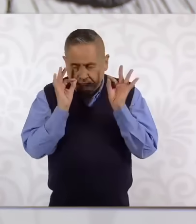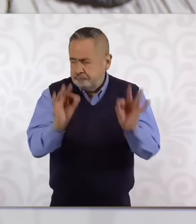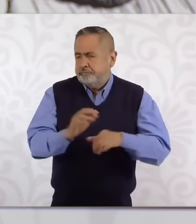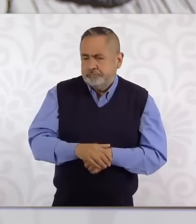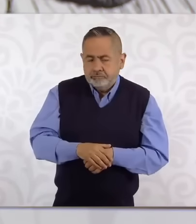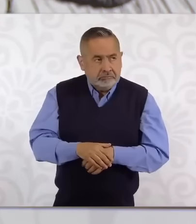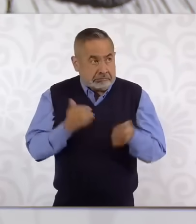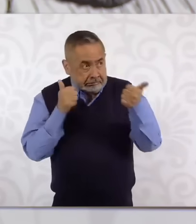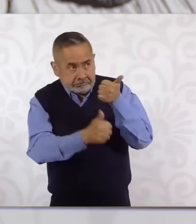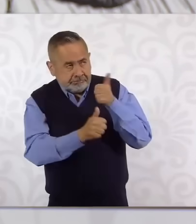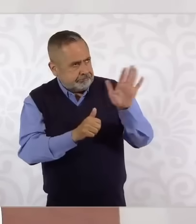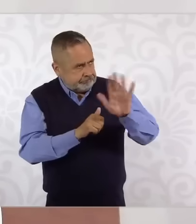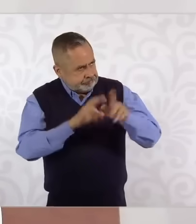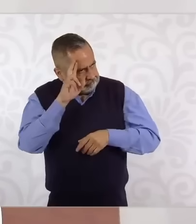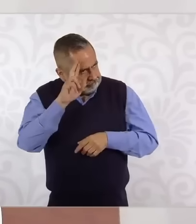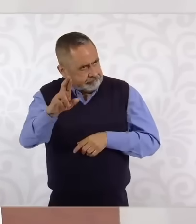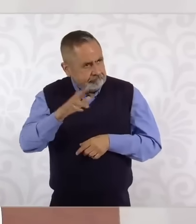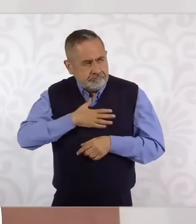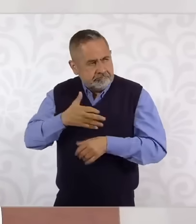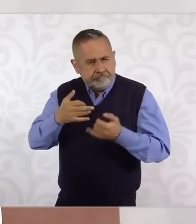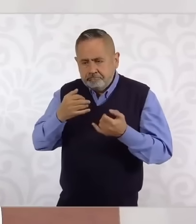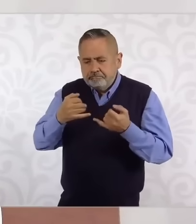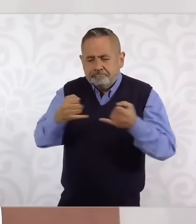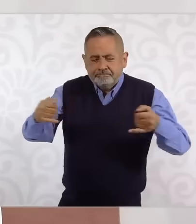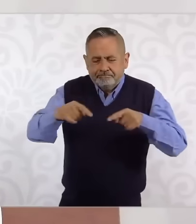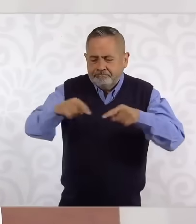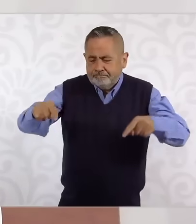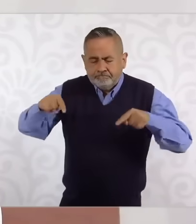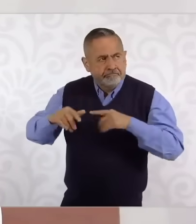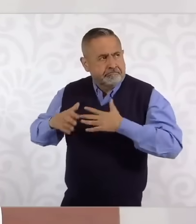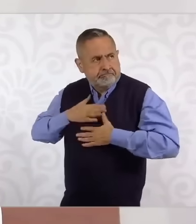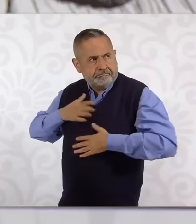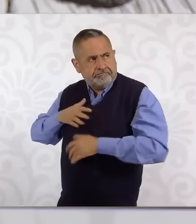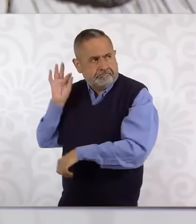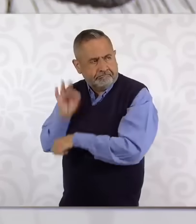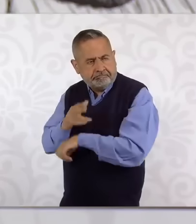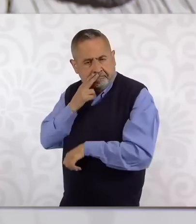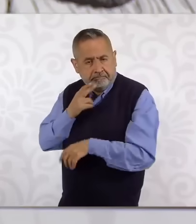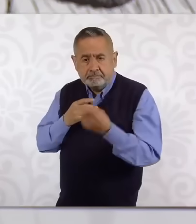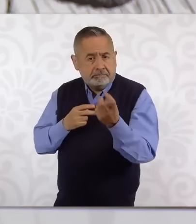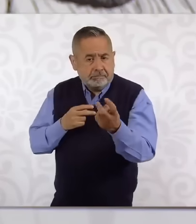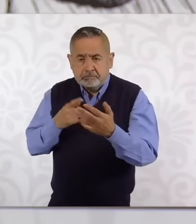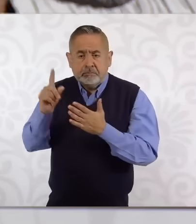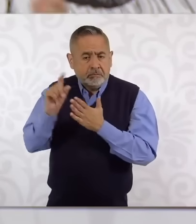nuestra protección del territorio y ese trabajo pues lo seguimos haciendo. Eh, cada mes hay una